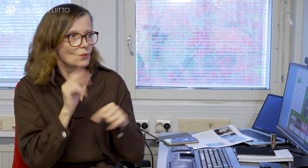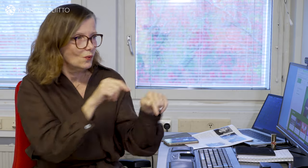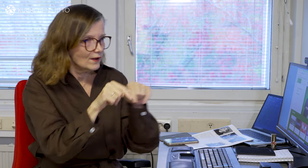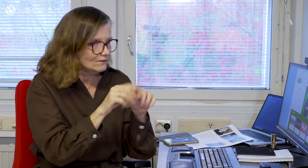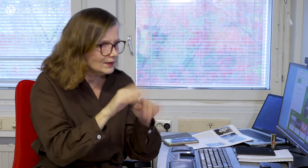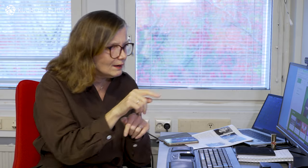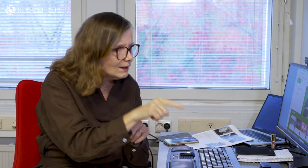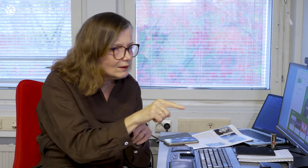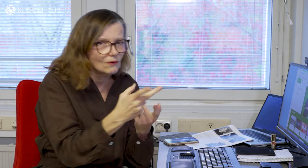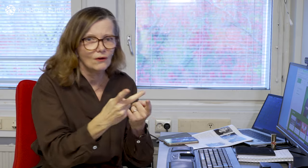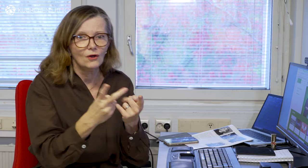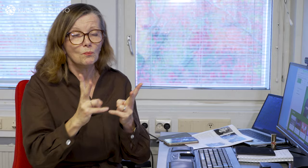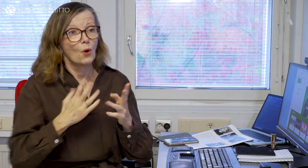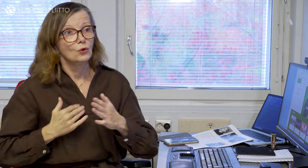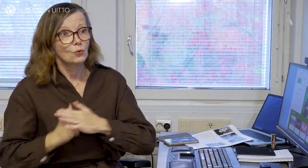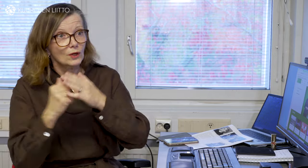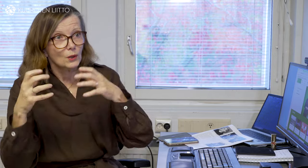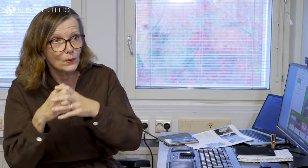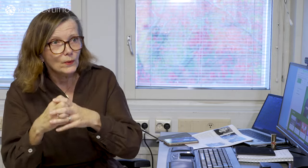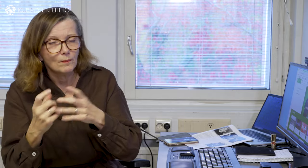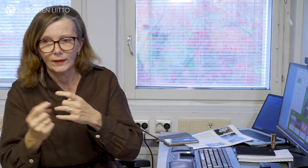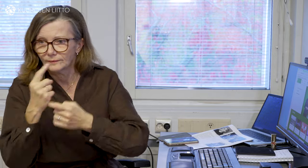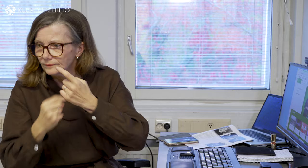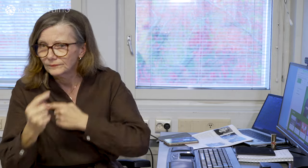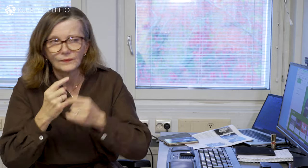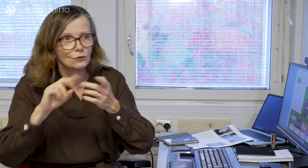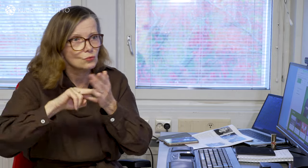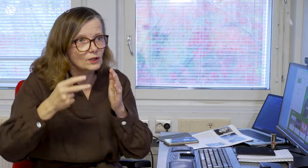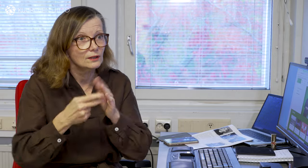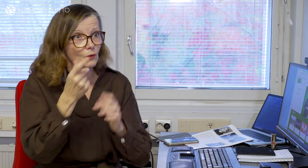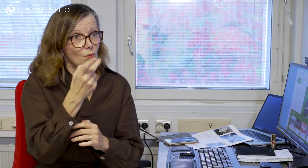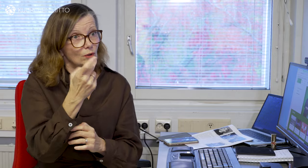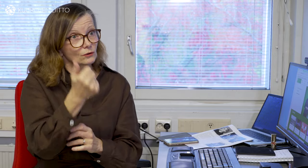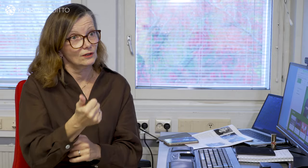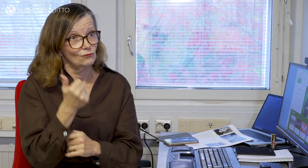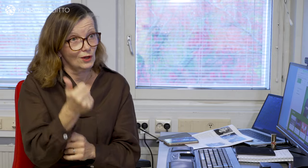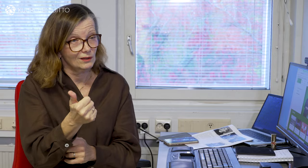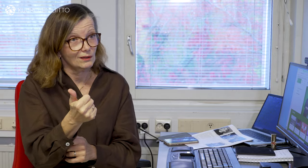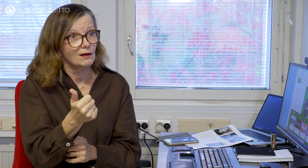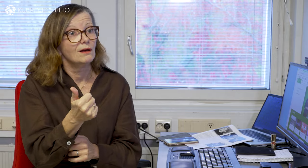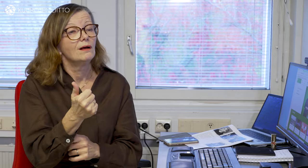Suunnittelimme tukiryhmän kesken puolitoista vuotta.